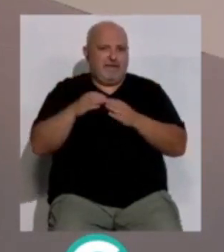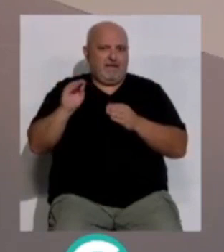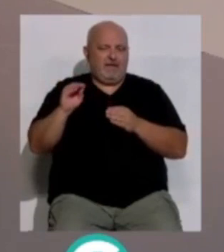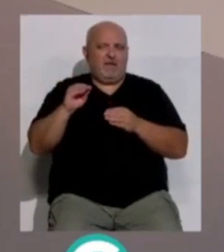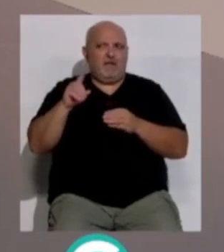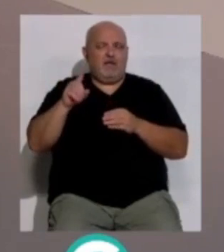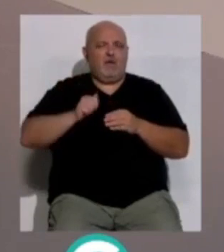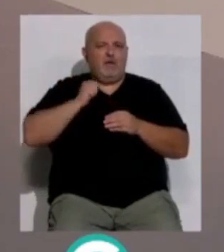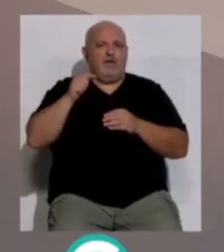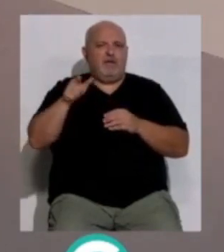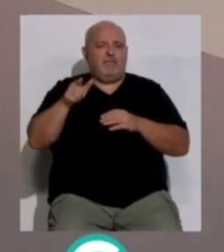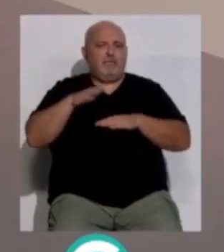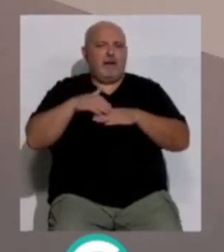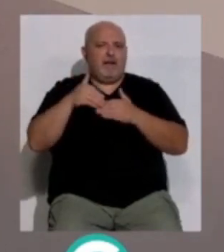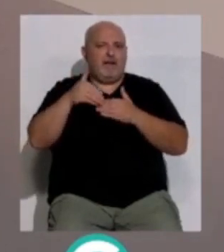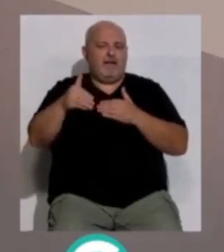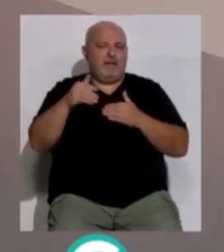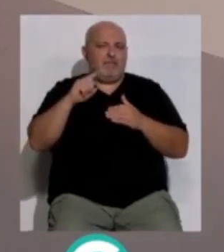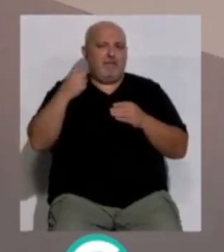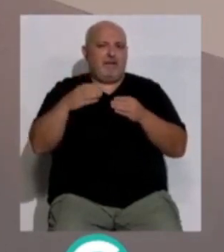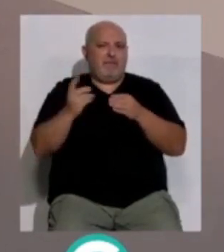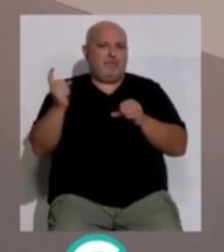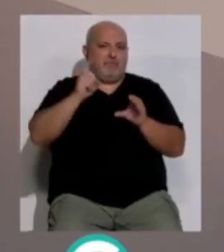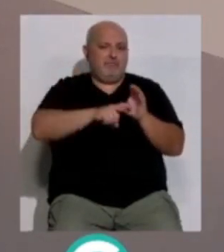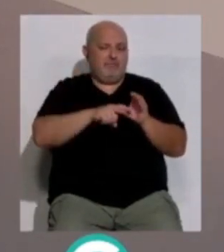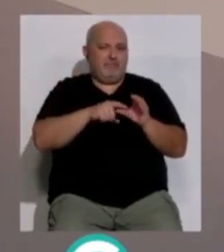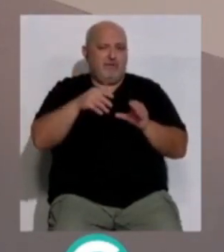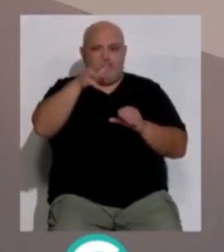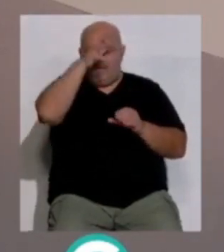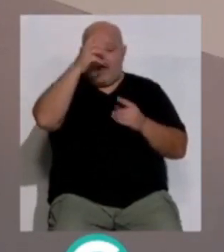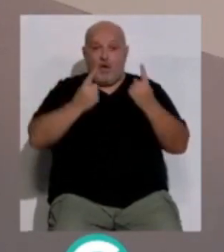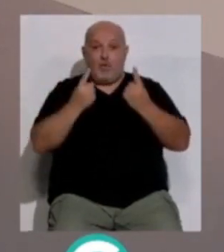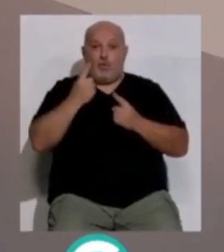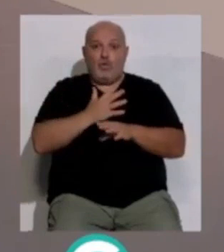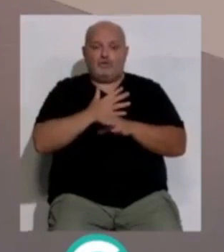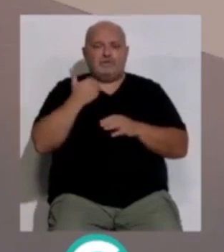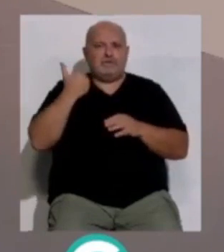a tener su oportunidad en el primer equipo Durante este verano alguno jugadores que ya han debutado